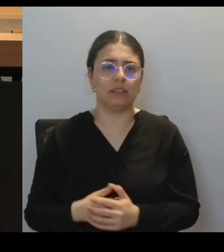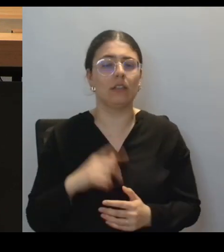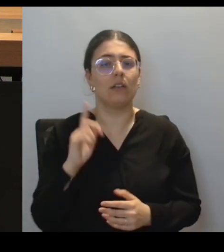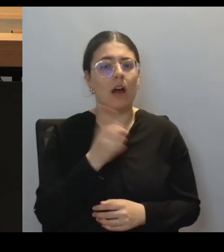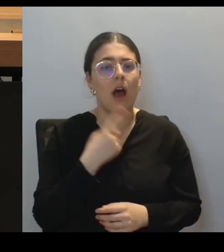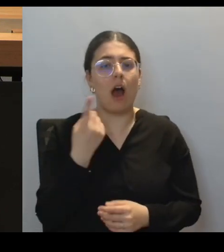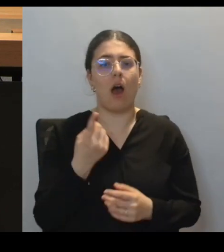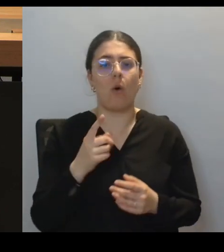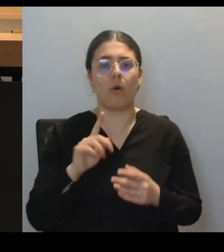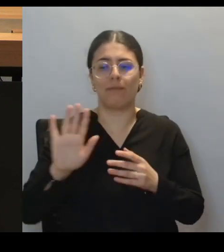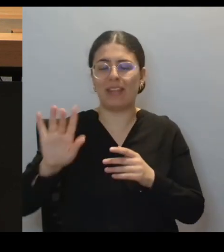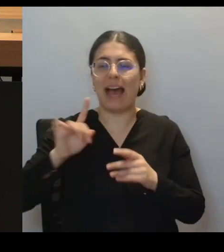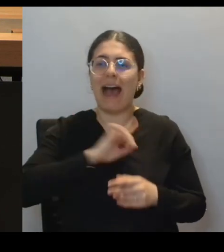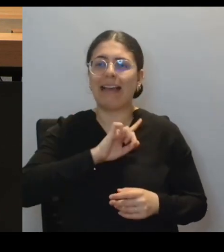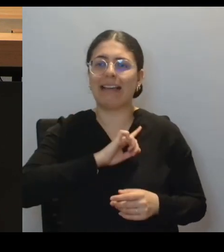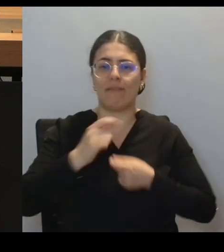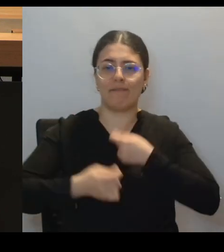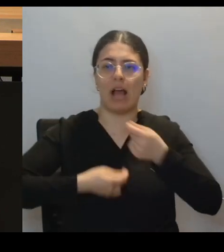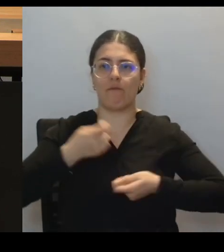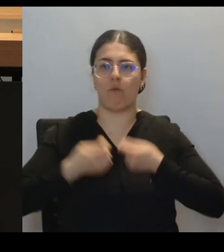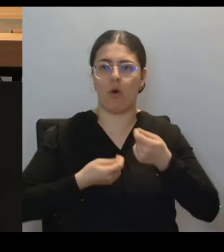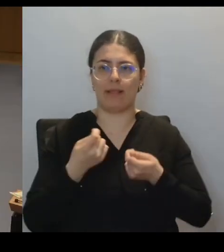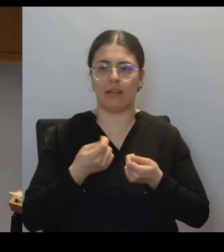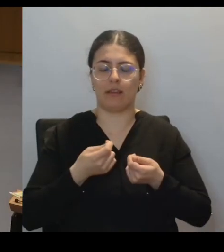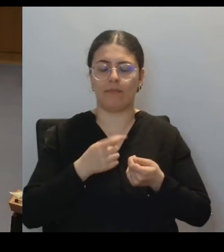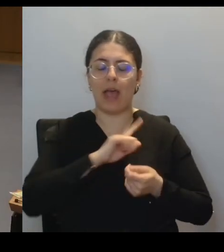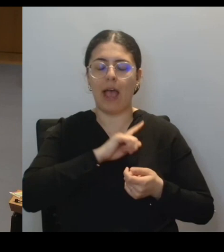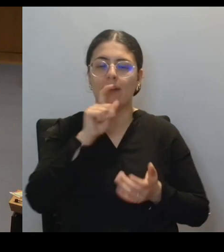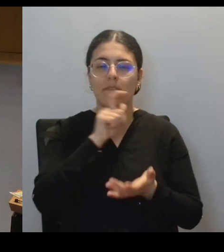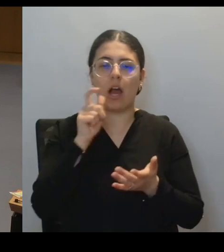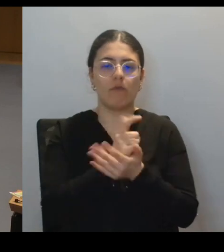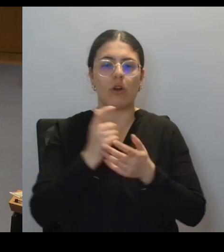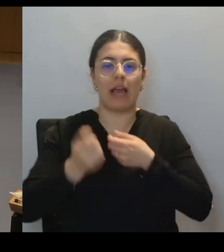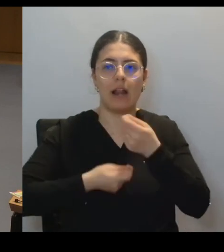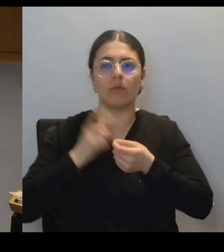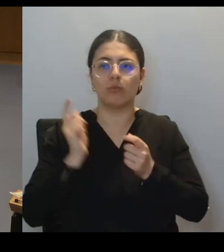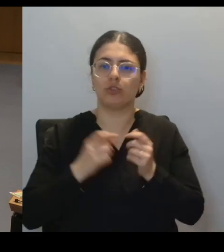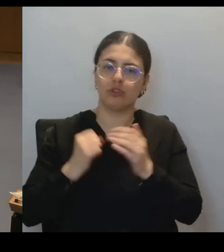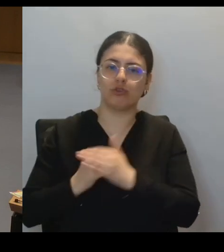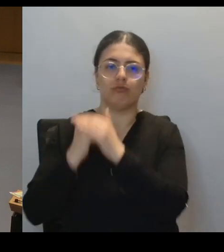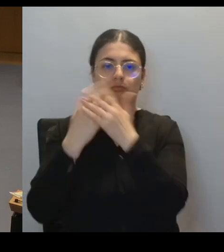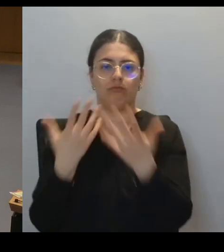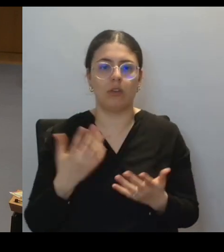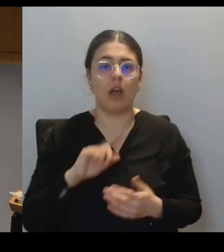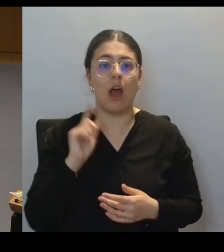Wir müssen bezahlbaren Wohnraum schaffen und Arbeitsplätze und Qualifizierungsmaßnahmen, die auf die